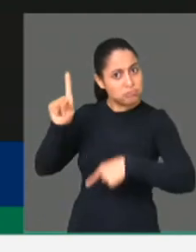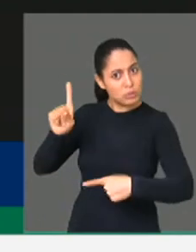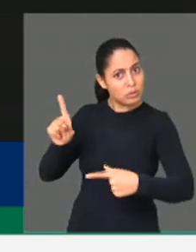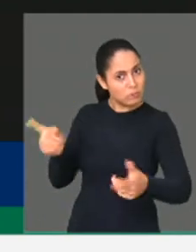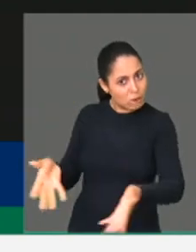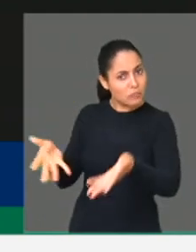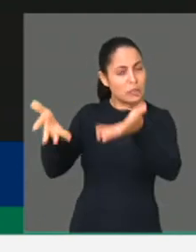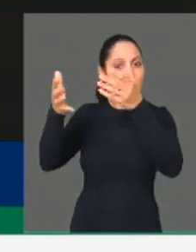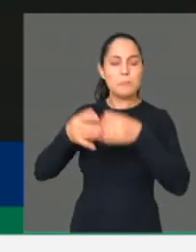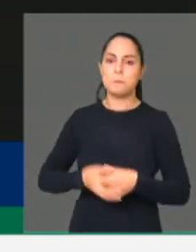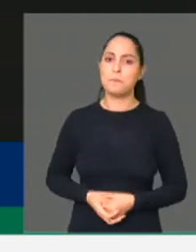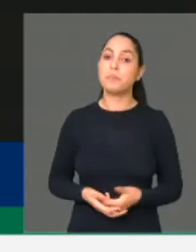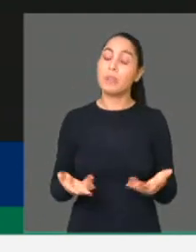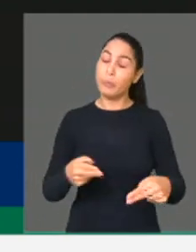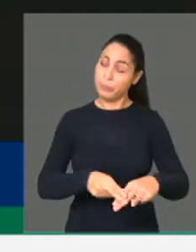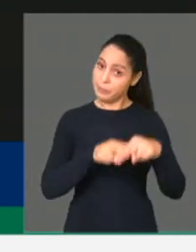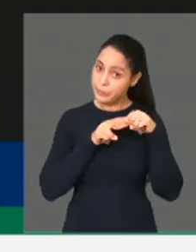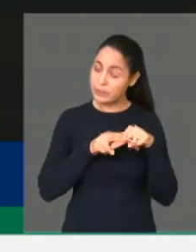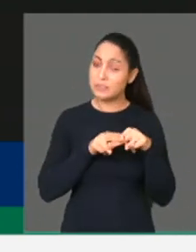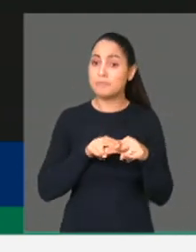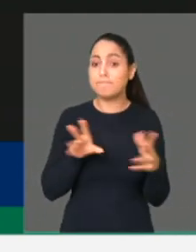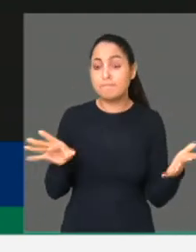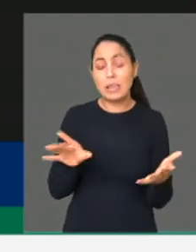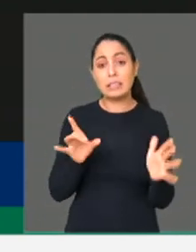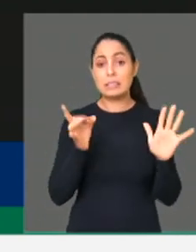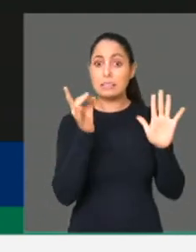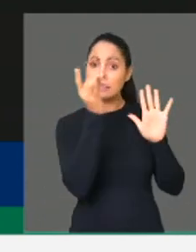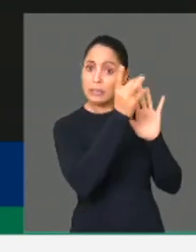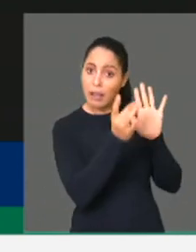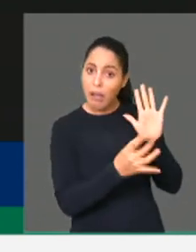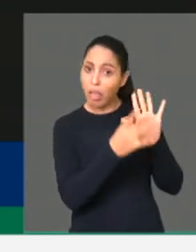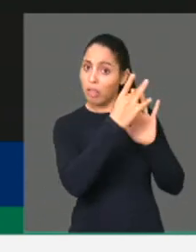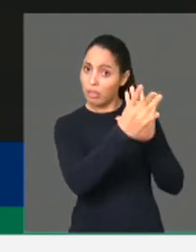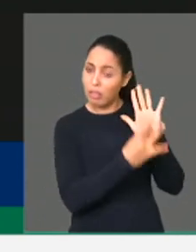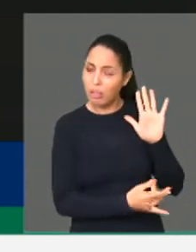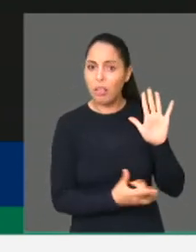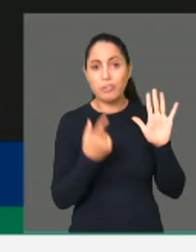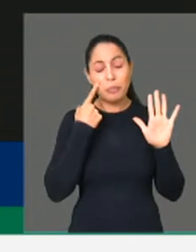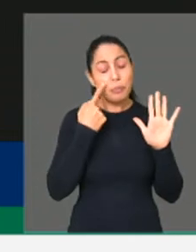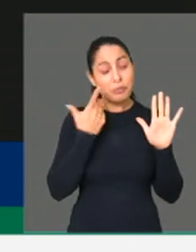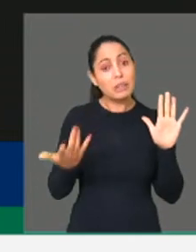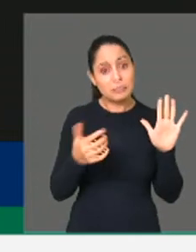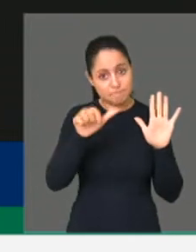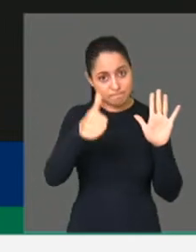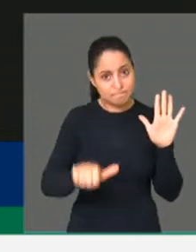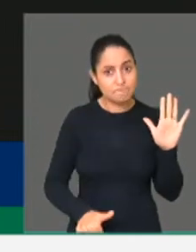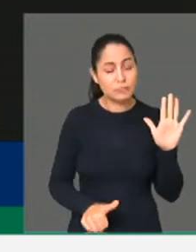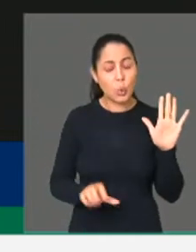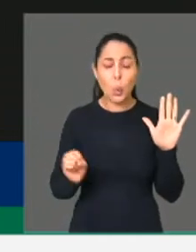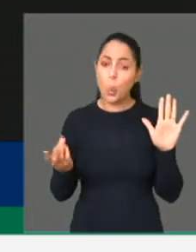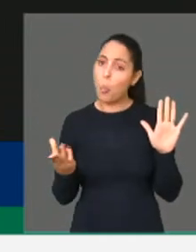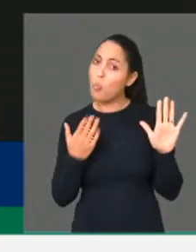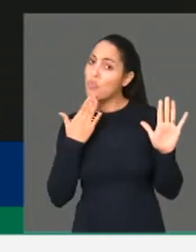DESSE DESTAQUE, PRESIDENTE. OBRIGADO. [PRESIDENTE]: -- -- [DEPUTADO]: CONSEGUI ATIVAR O MICROFONE PELO PT PARA ENCAMINHAR.